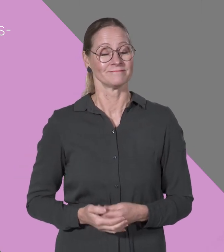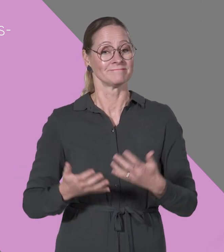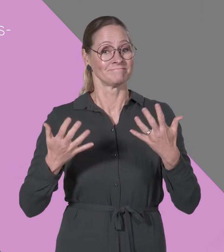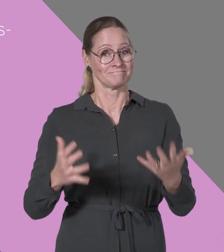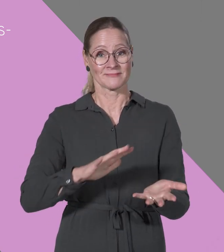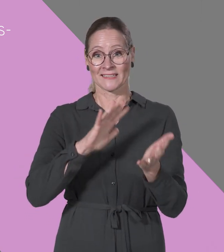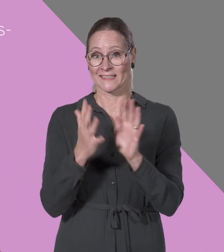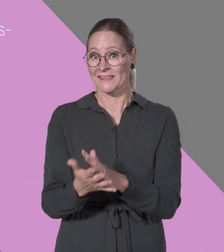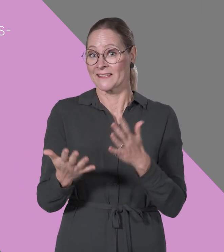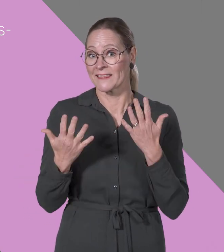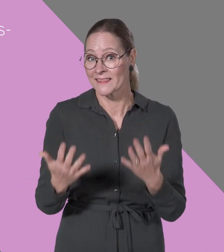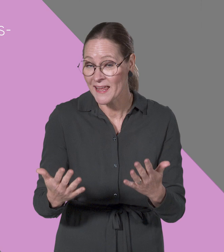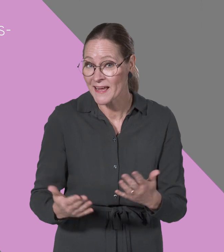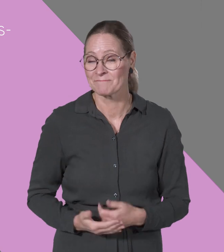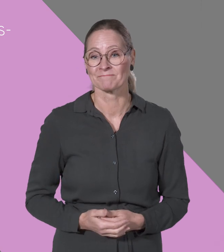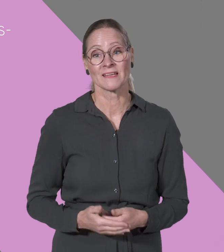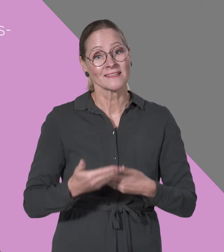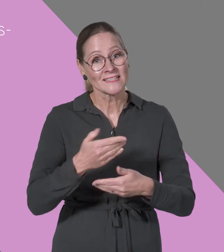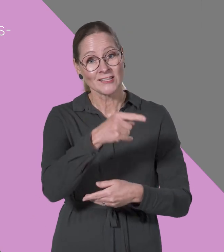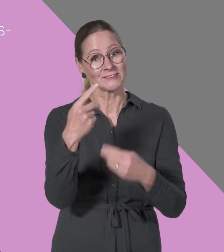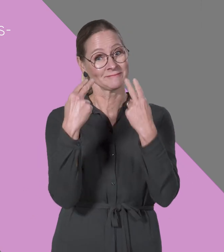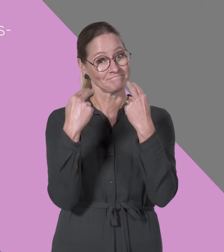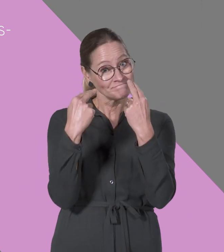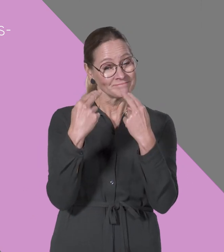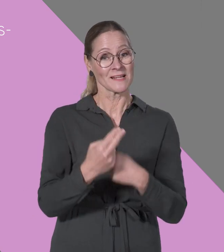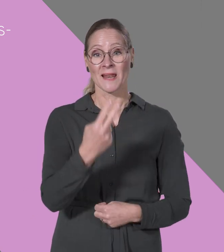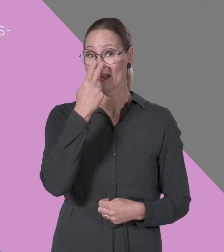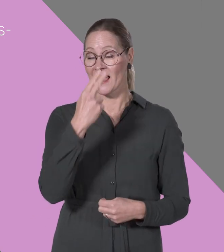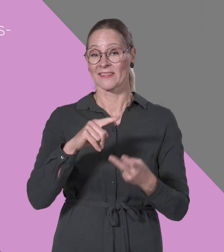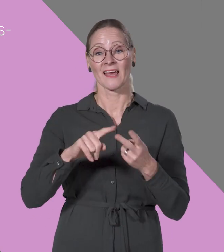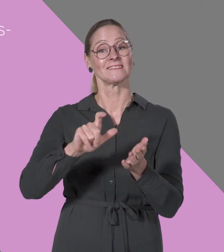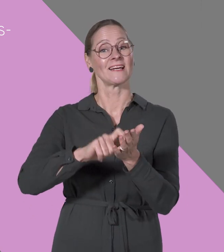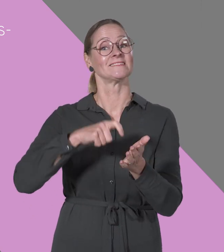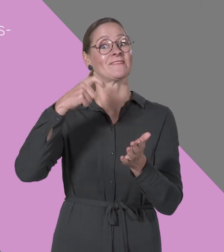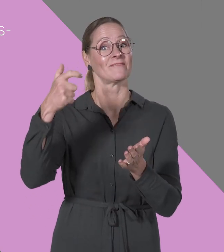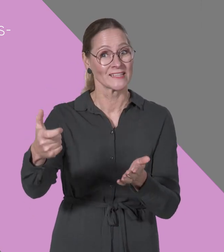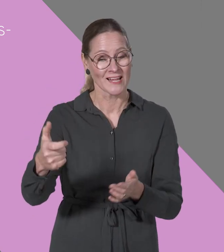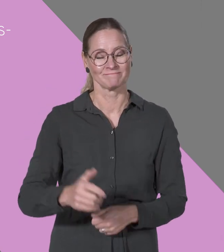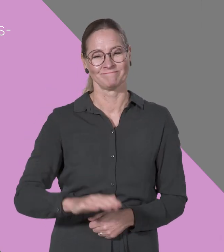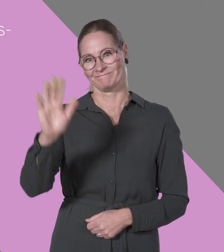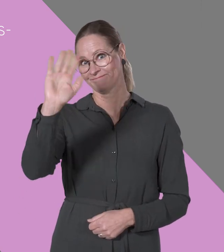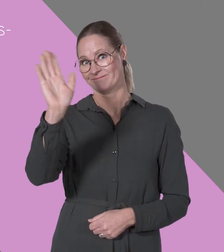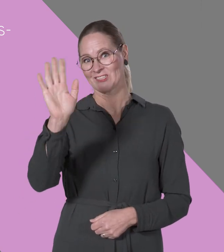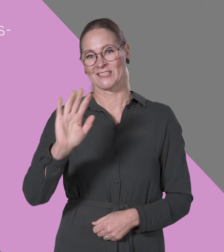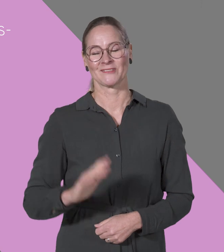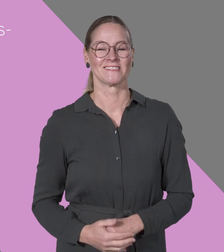Tässä tällä kaikki tältä erää. Kiitos kun katsoitte, nähdään taas ensi viikolla! Moi moi!